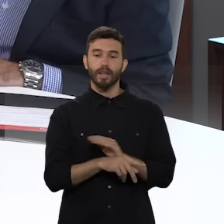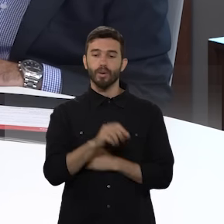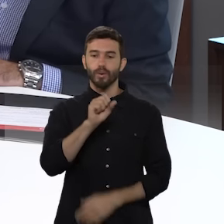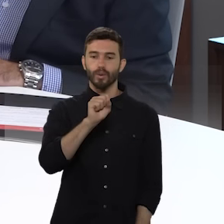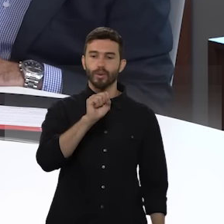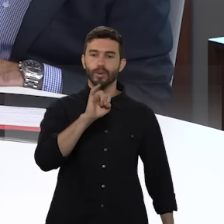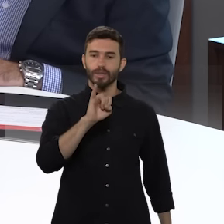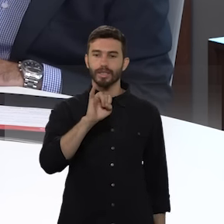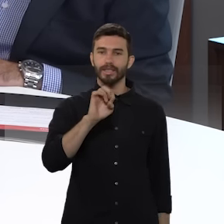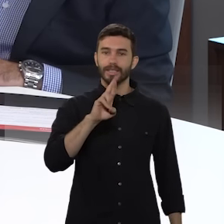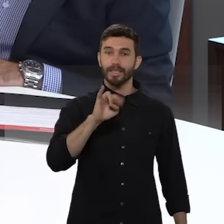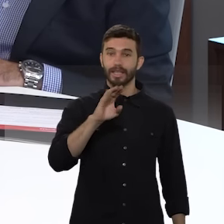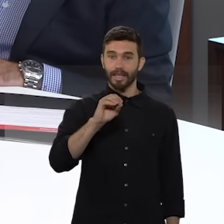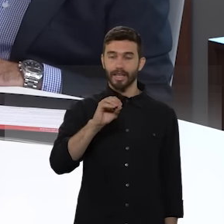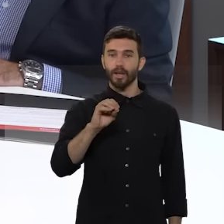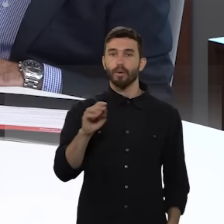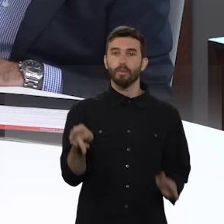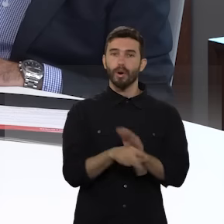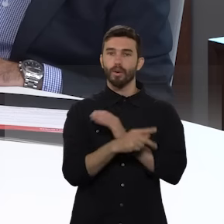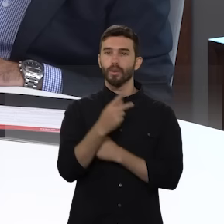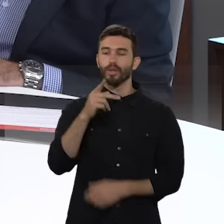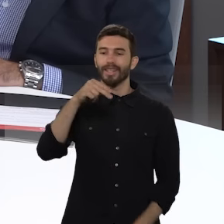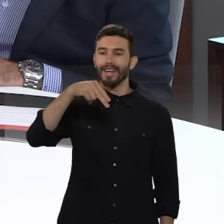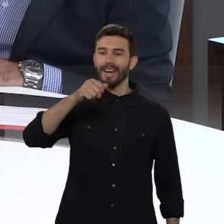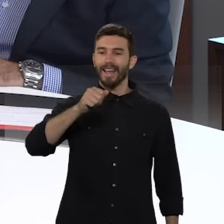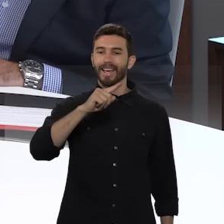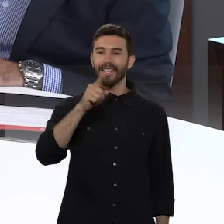Mais de 2 milhões de pessoas estão na rua durante o Círio,